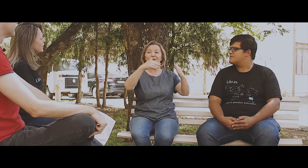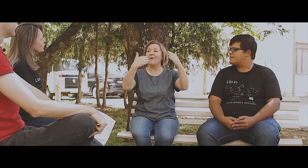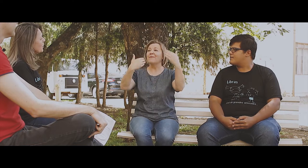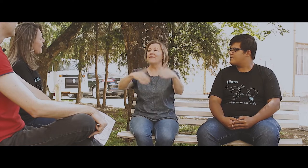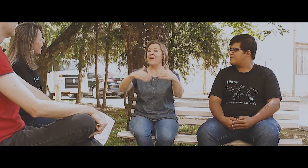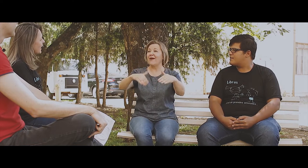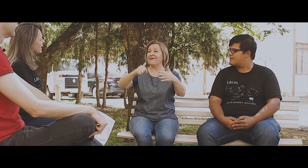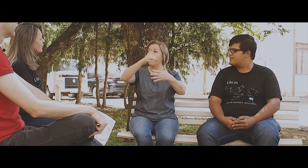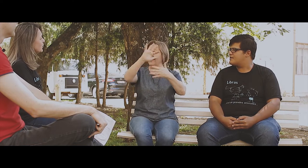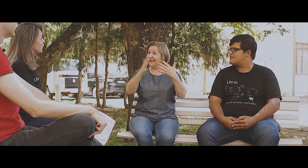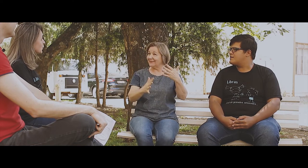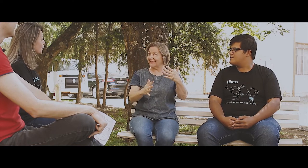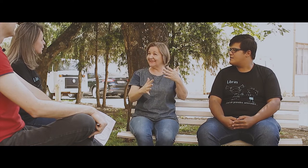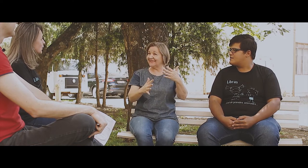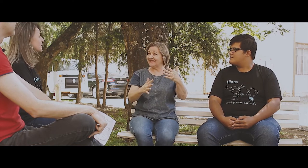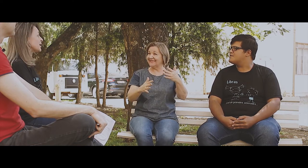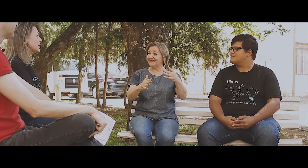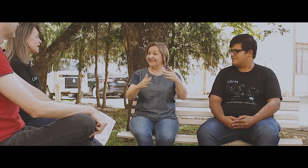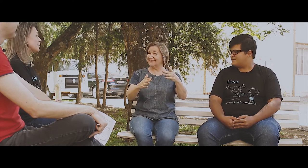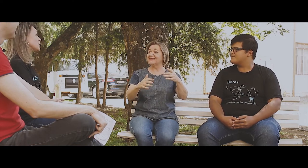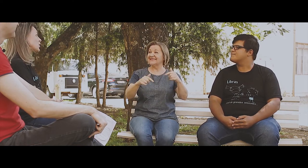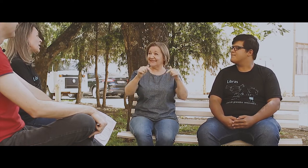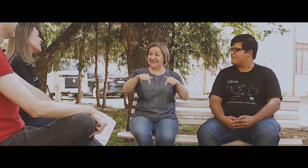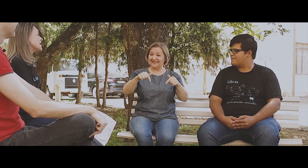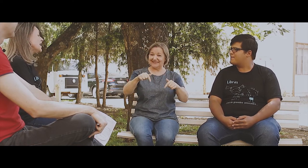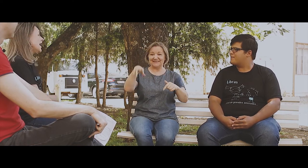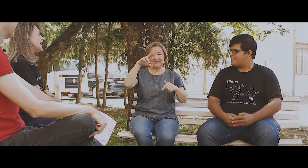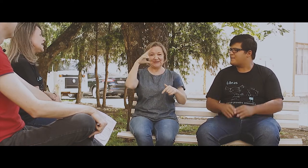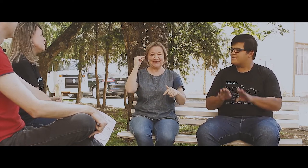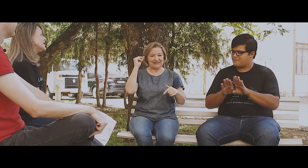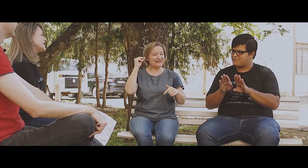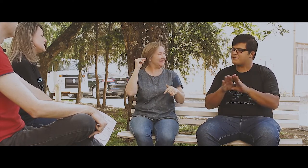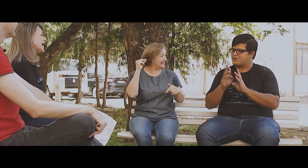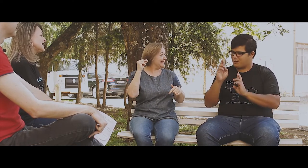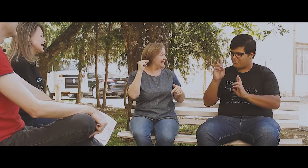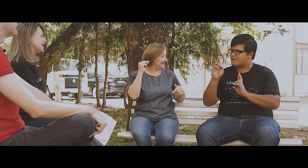Então tomara que no futuro tenhamos provas em Línguas de Sinais aqui